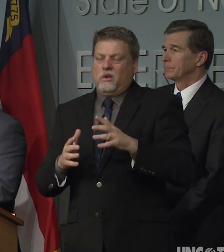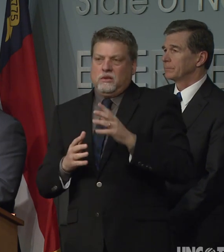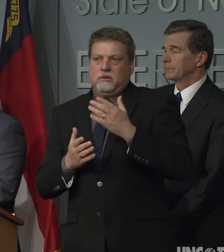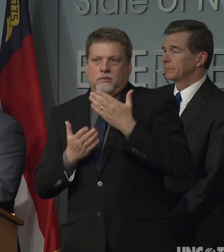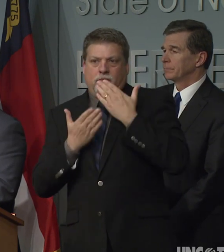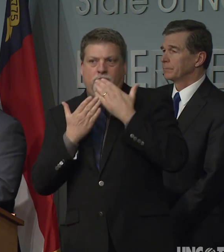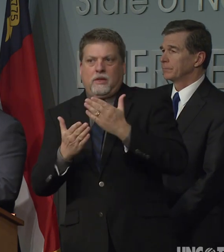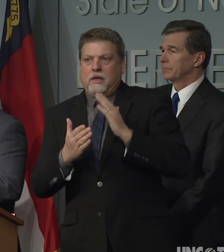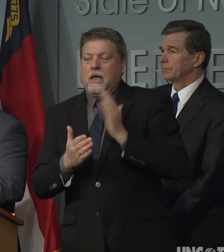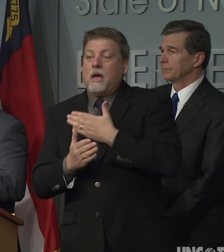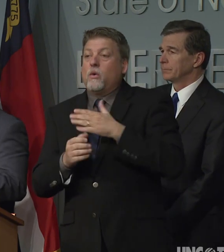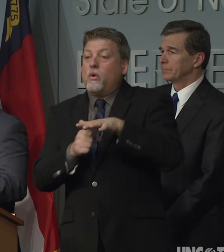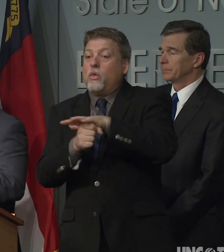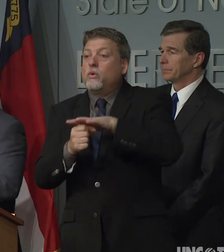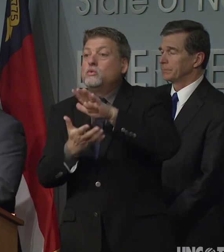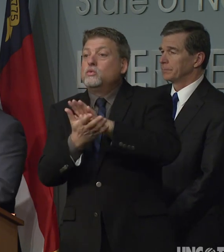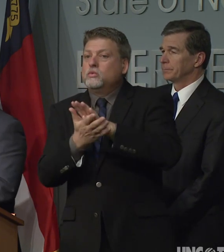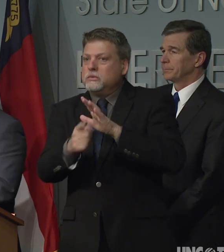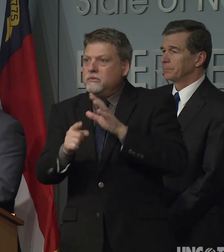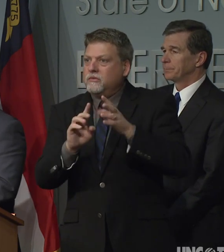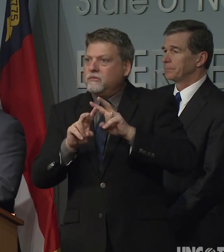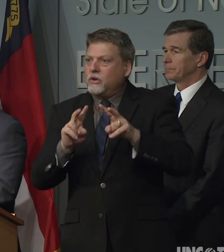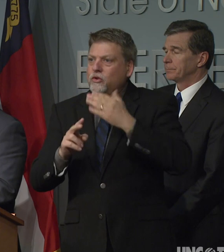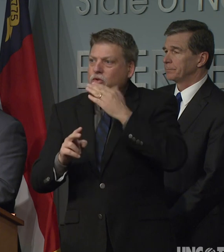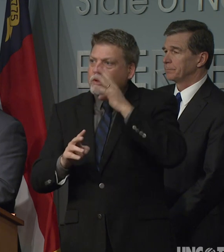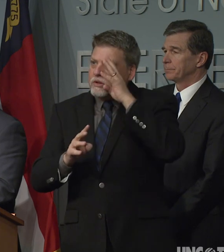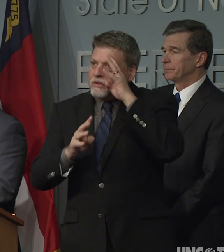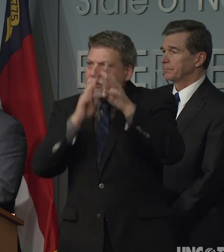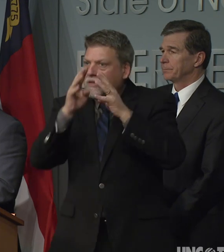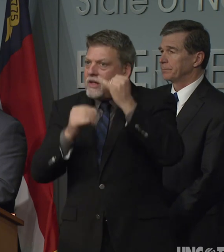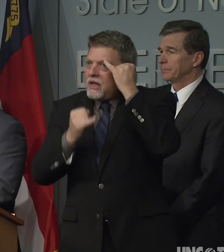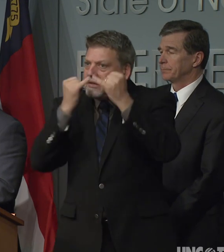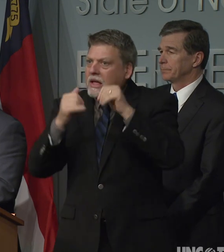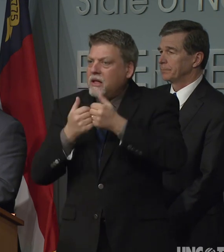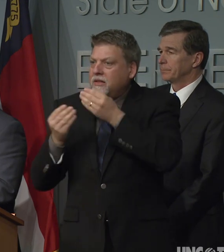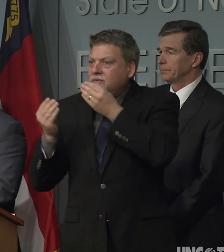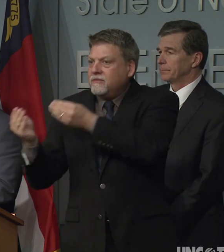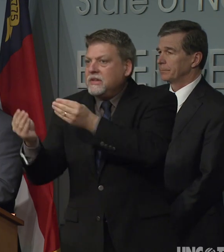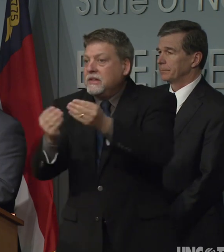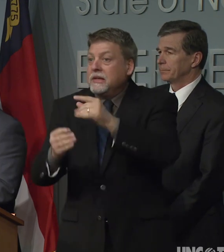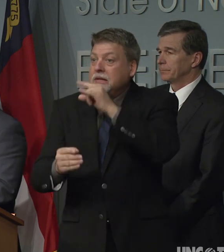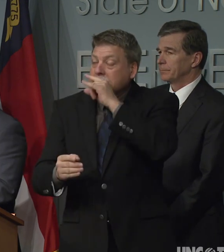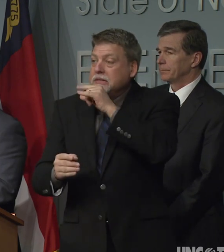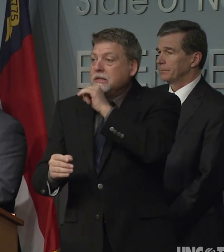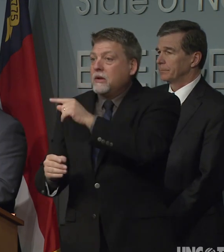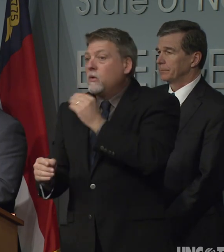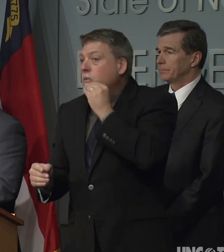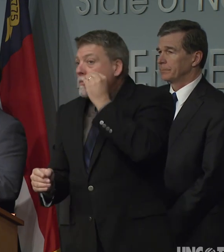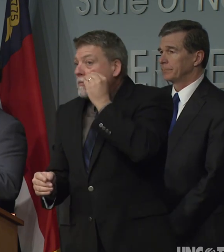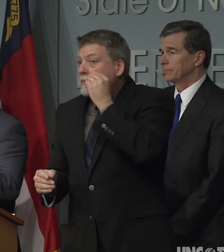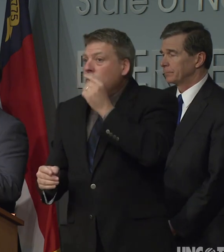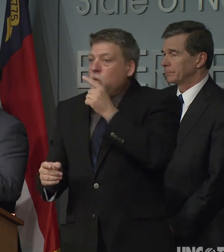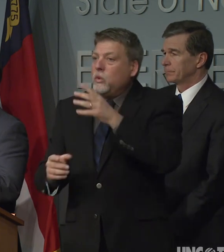Departamento de instrucción pública, porque están creando soluciones innovadoras para que este grupo de trabajo que